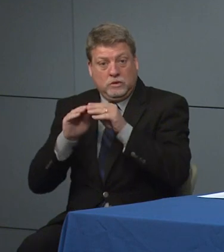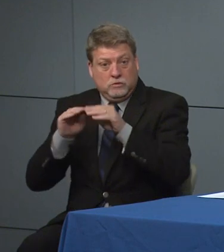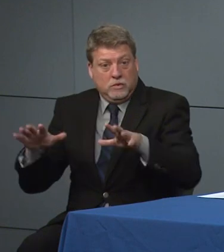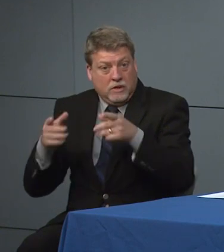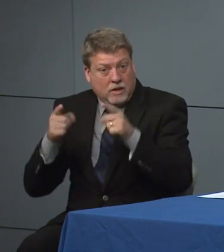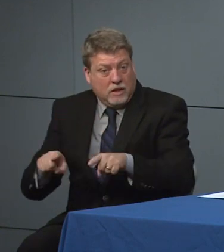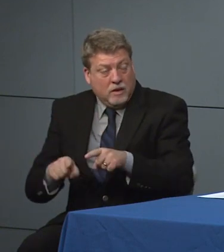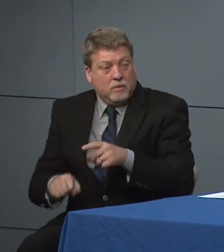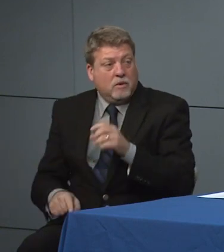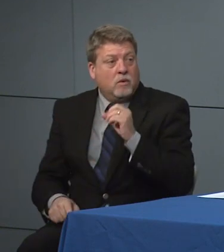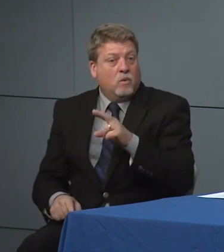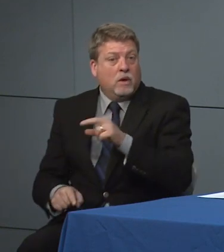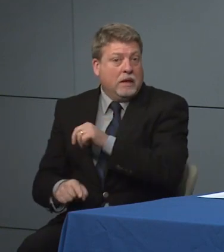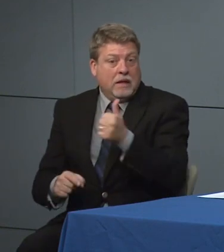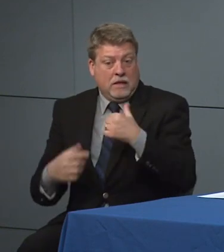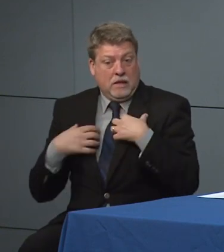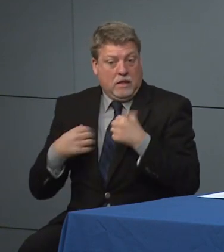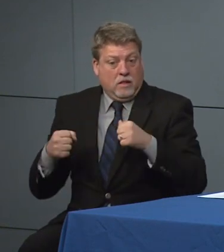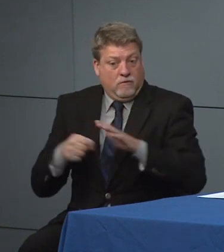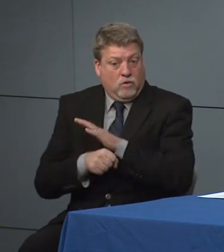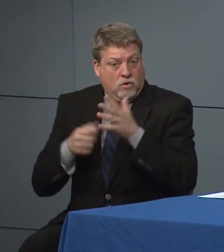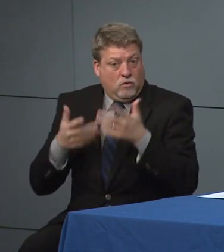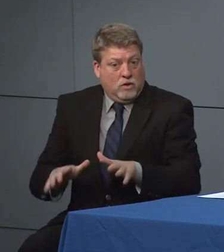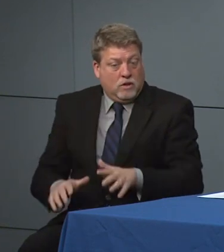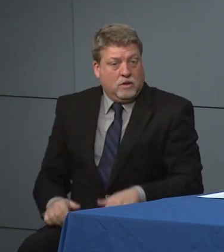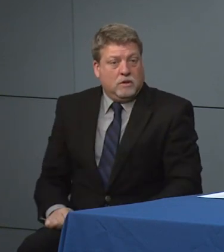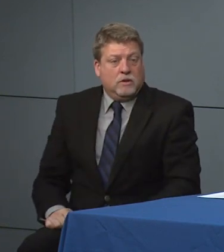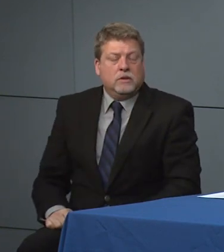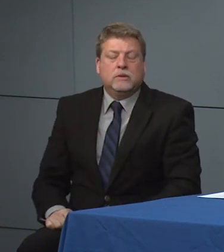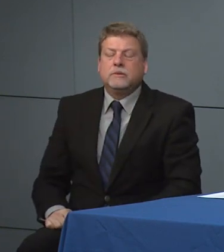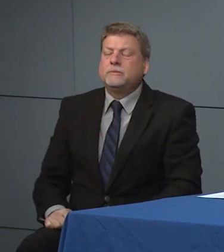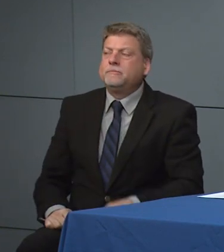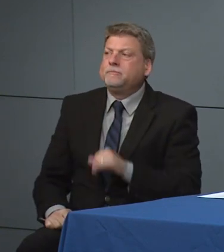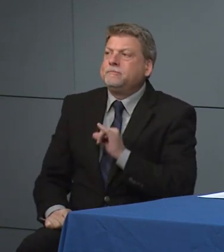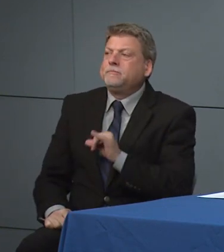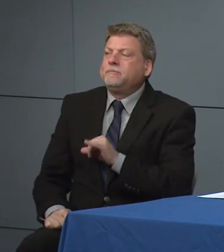o algún síntoma de de propagación, la Comunidad de EE